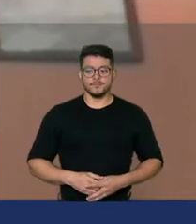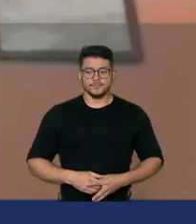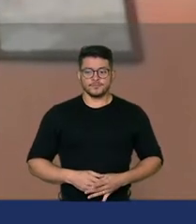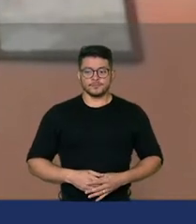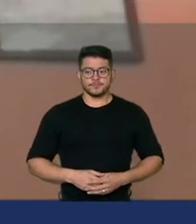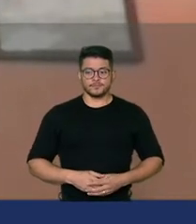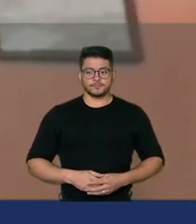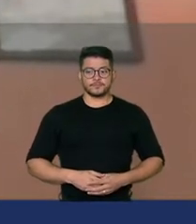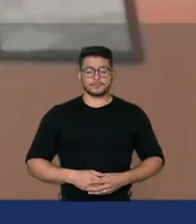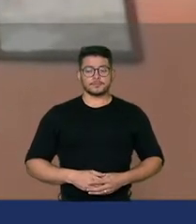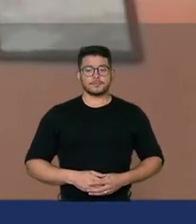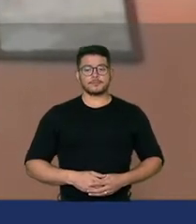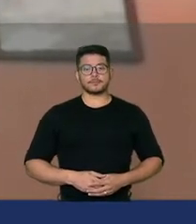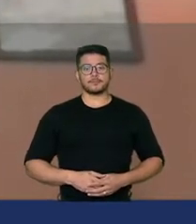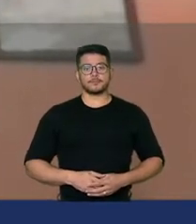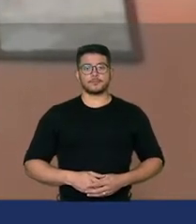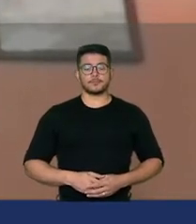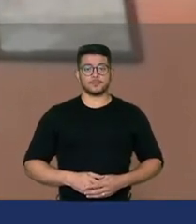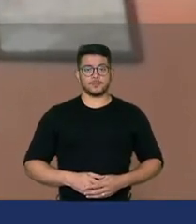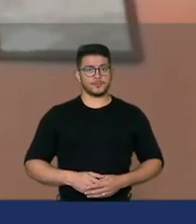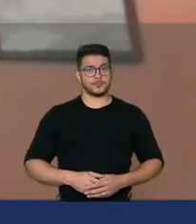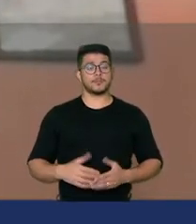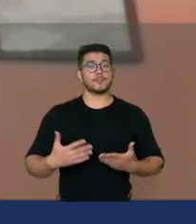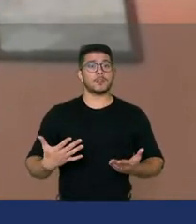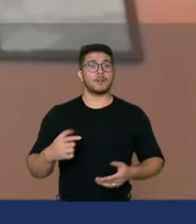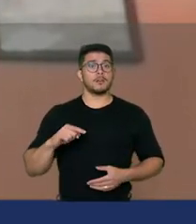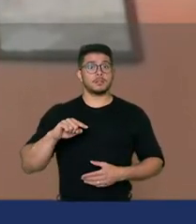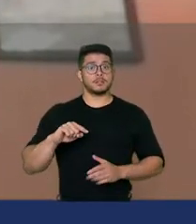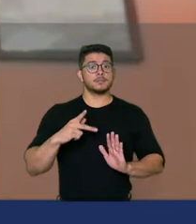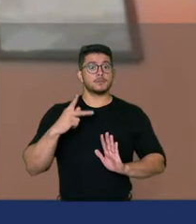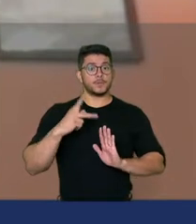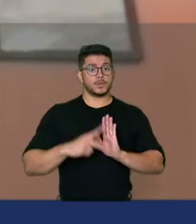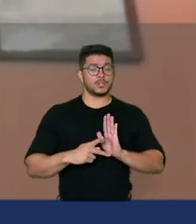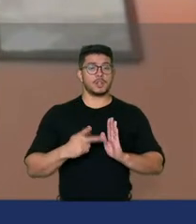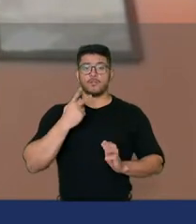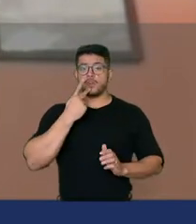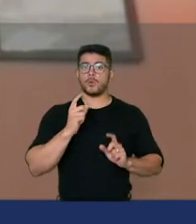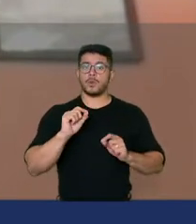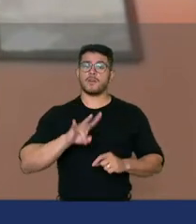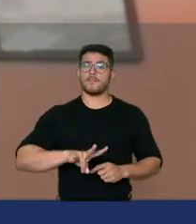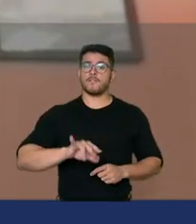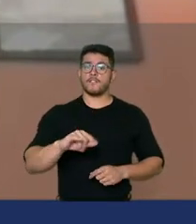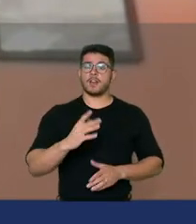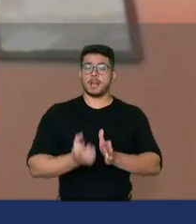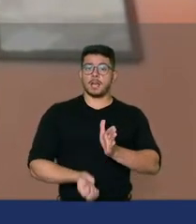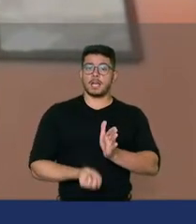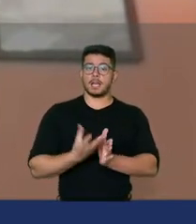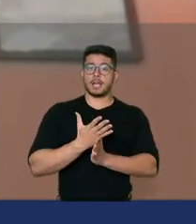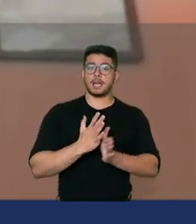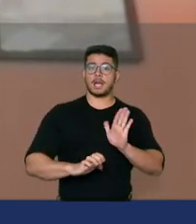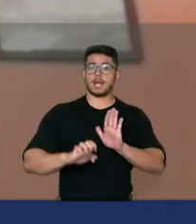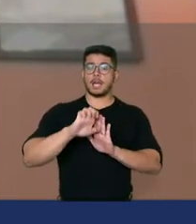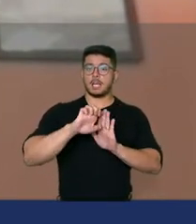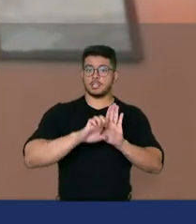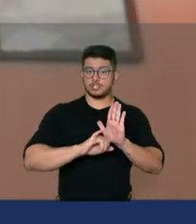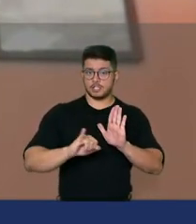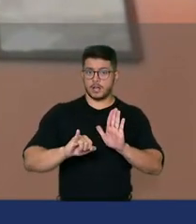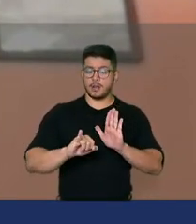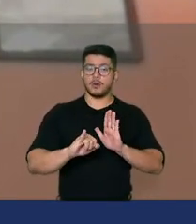TRABALHO POSSAM TAMBÉM TER ACESSO... AO RECURSO. ESSE... ESSE PROJETO PREVÊQUE VÃO SER CRIADOS EDITAIS... PARA DECIDIR QUEM RECEBERÁO